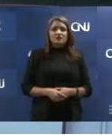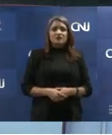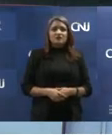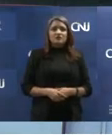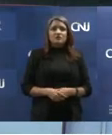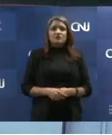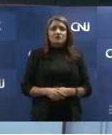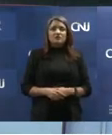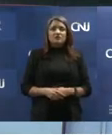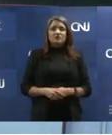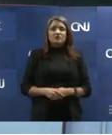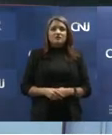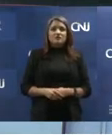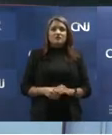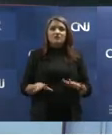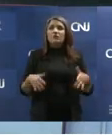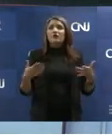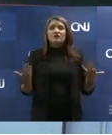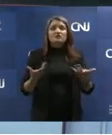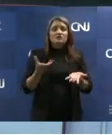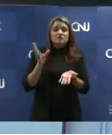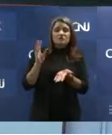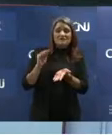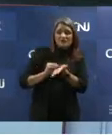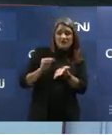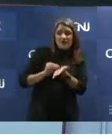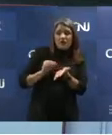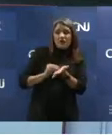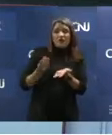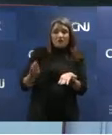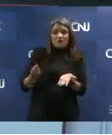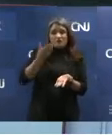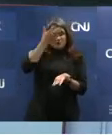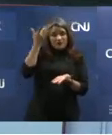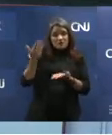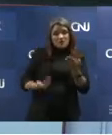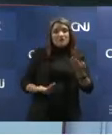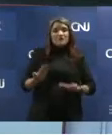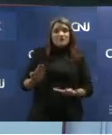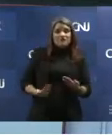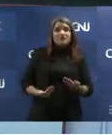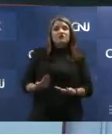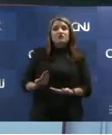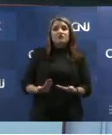e é óbvio que não há um trabalho ideal